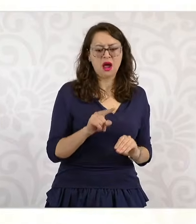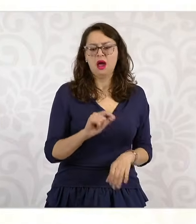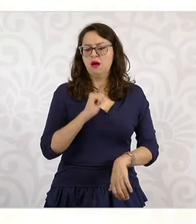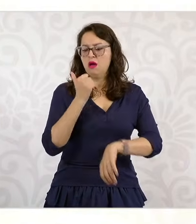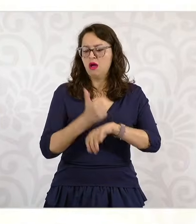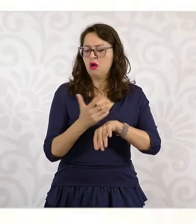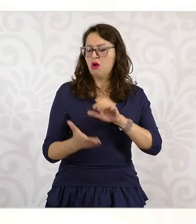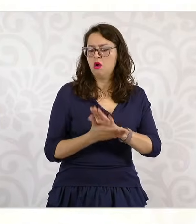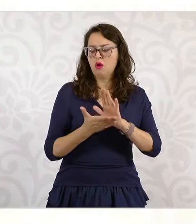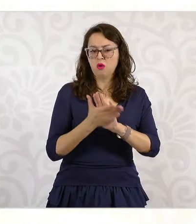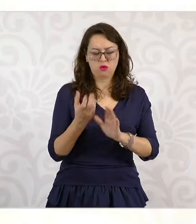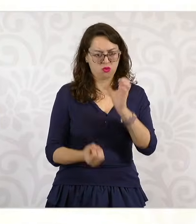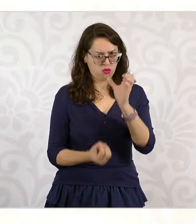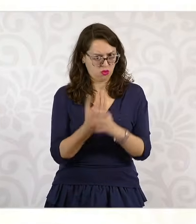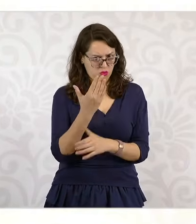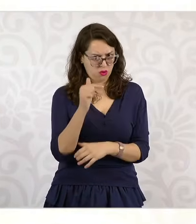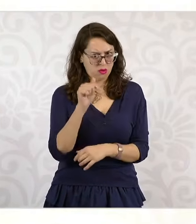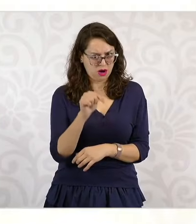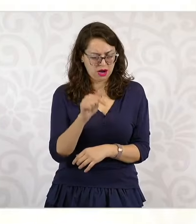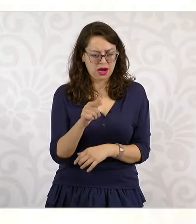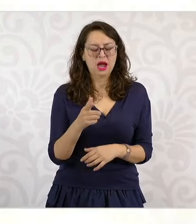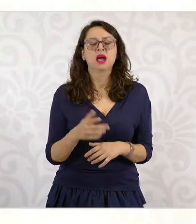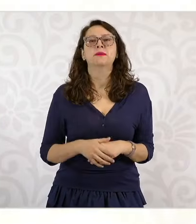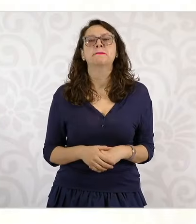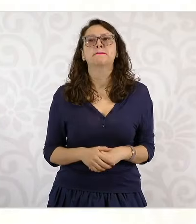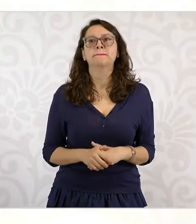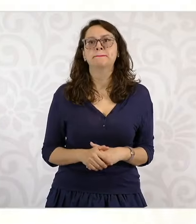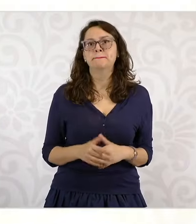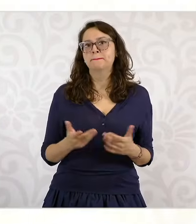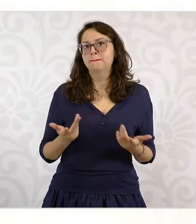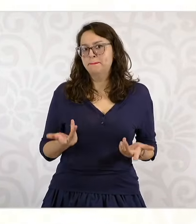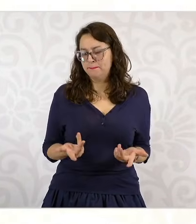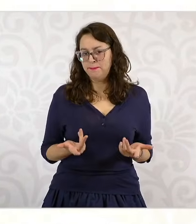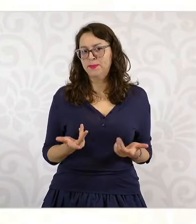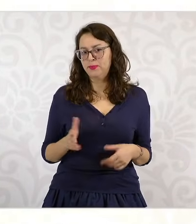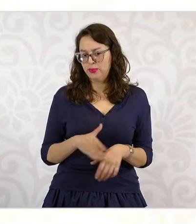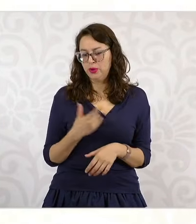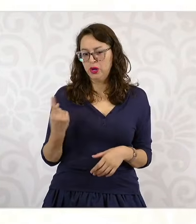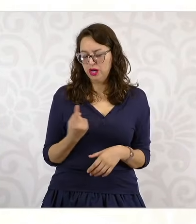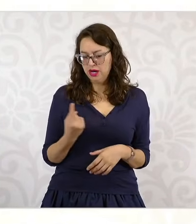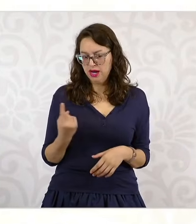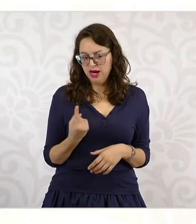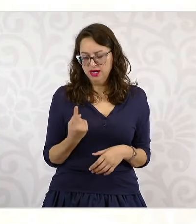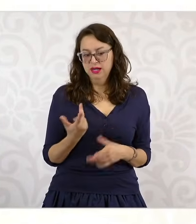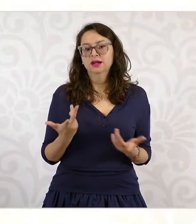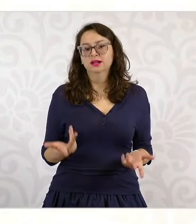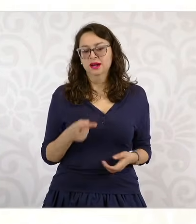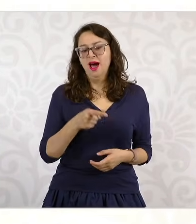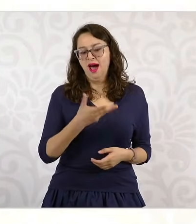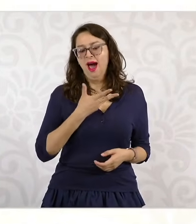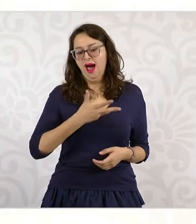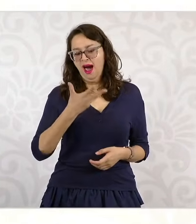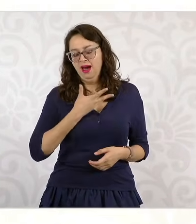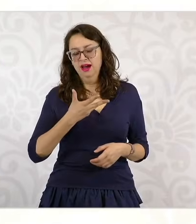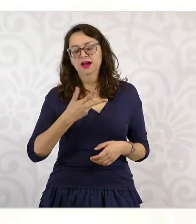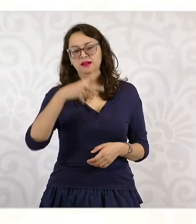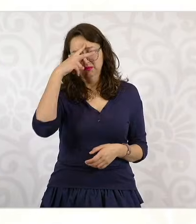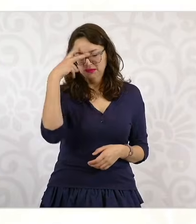plantas en Texas. Y todo esto viene muy apoyado por la fuerza de trabajo mexicanoamericana.